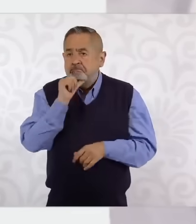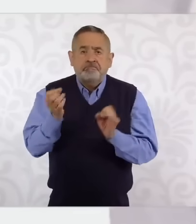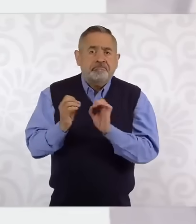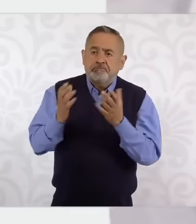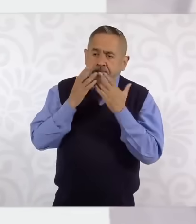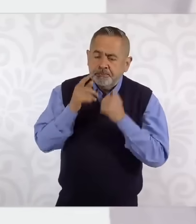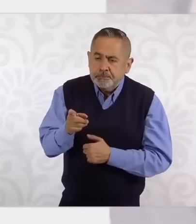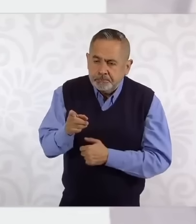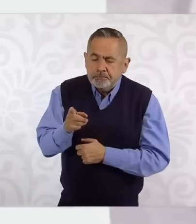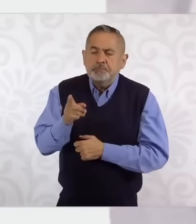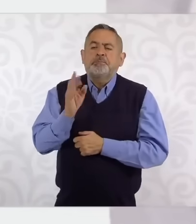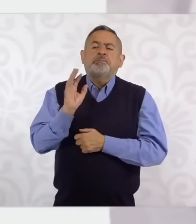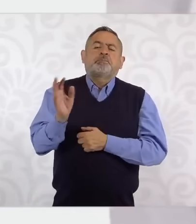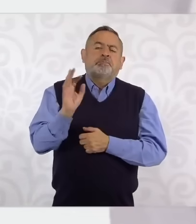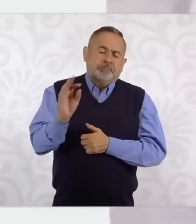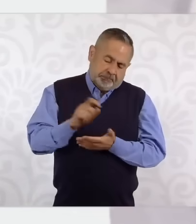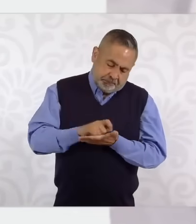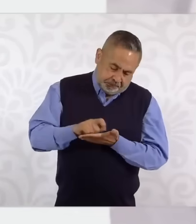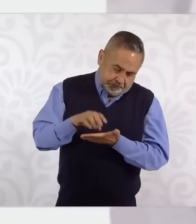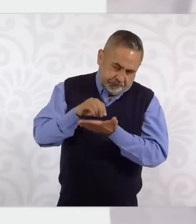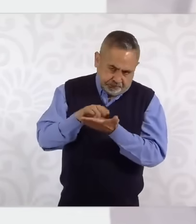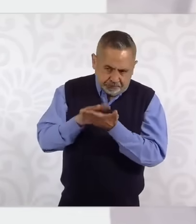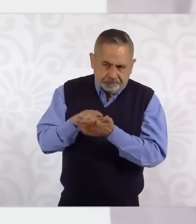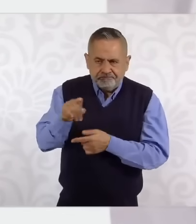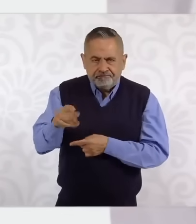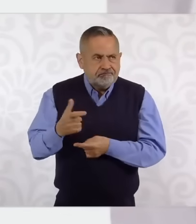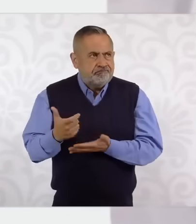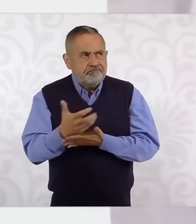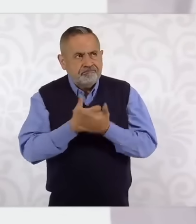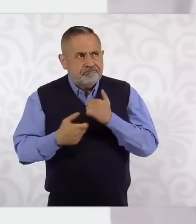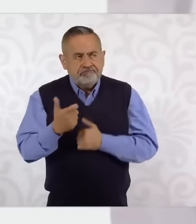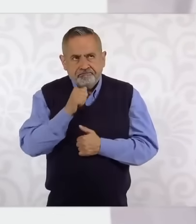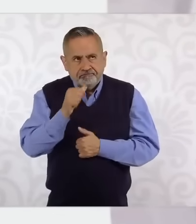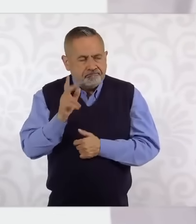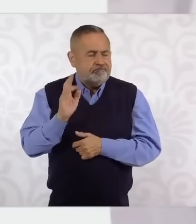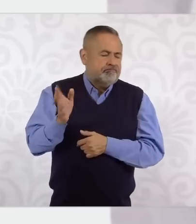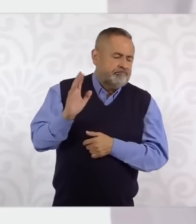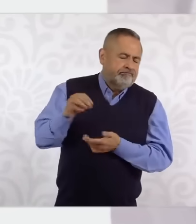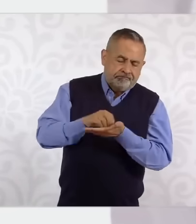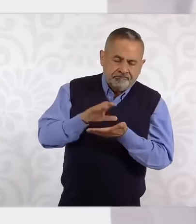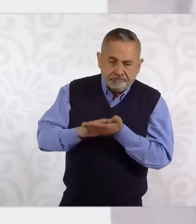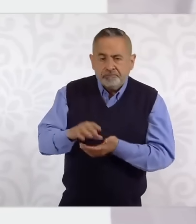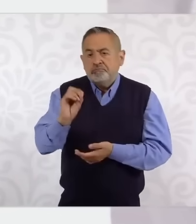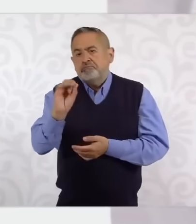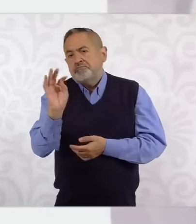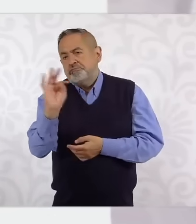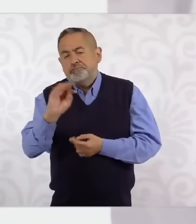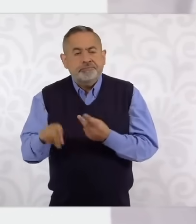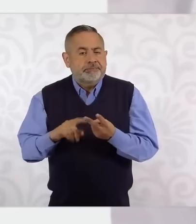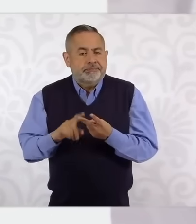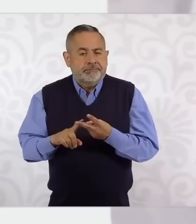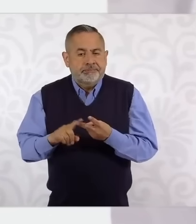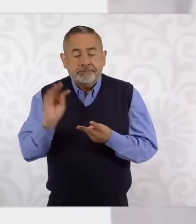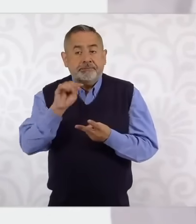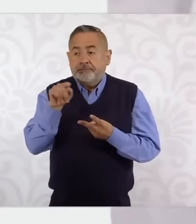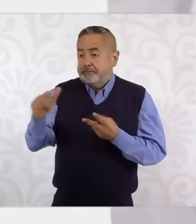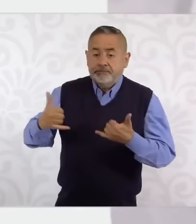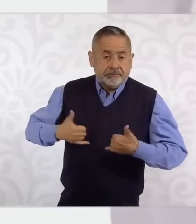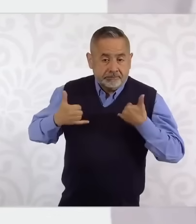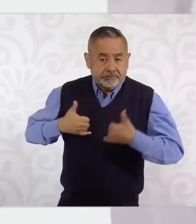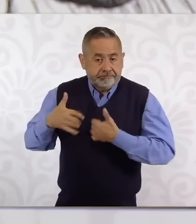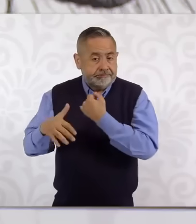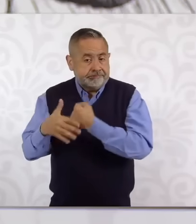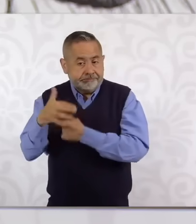y eso pues genera problemas de ingreso en la familia. Puede ser que un joven de 15 años no